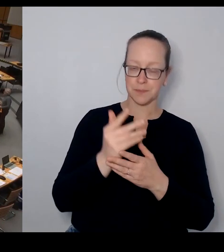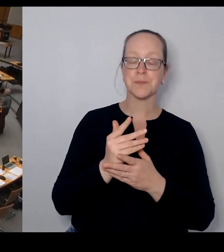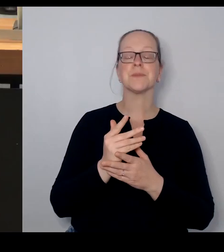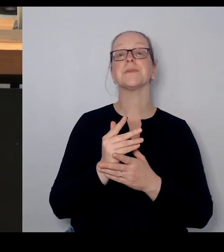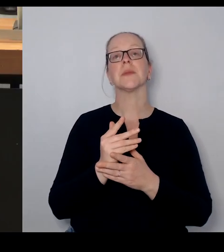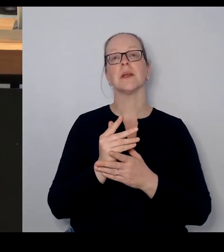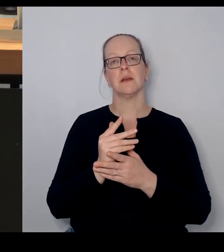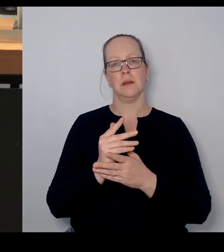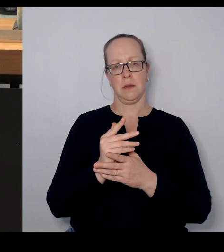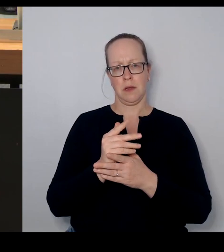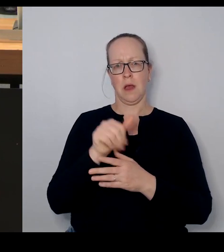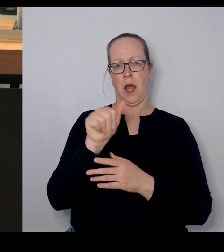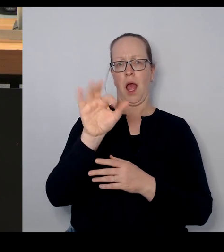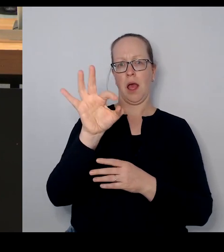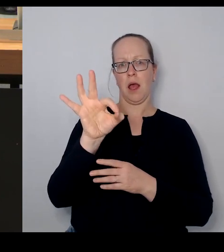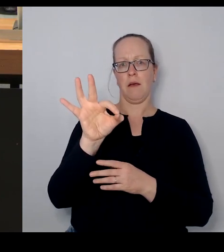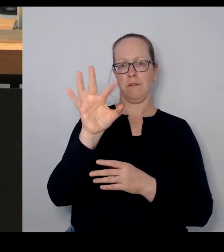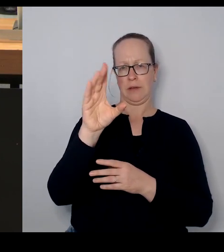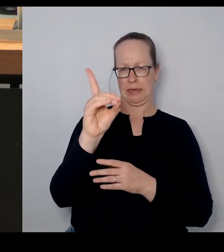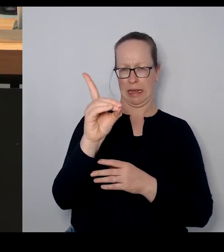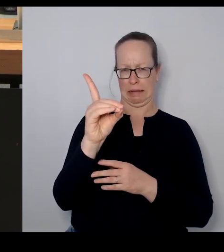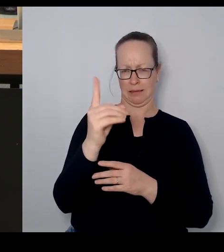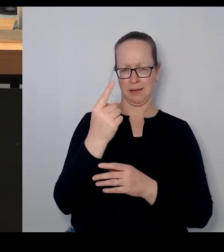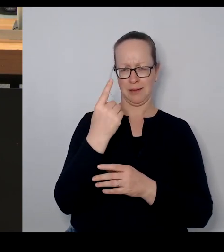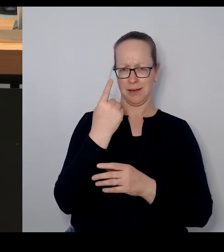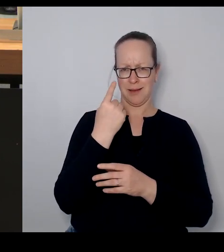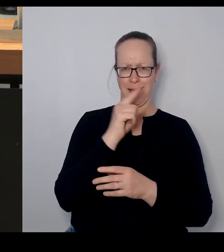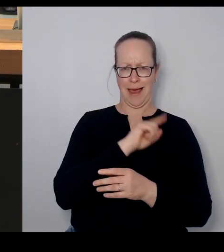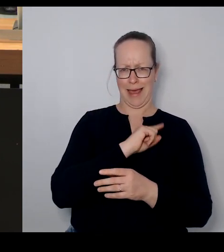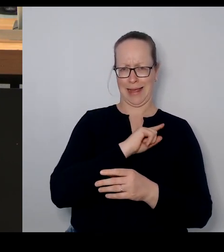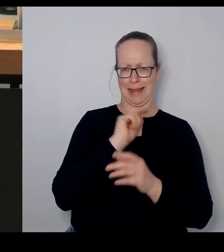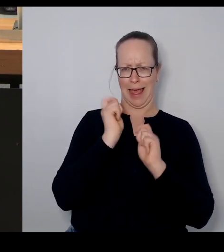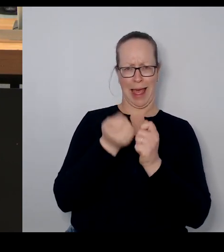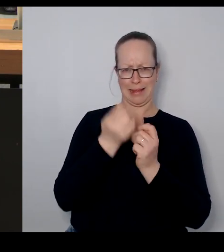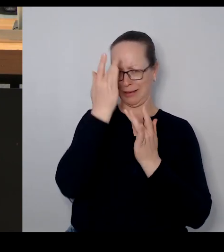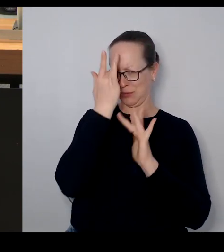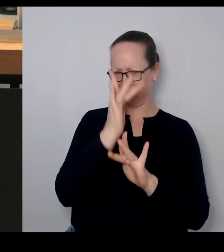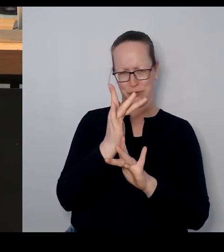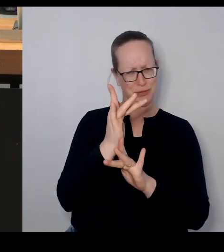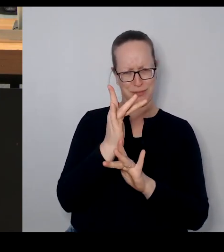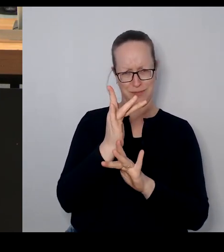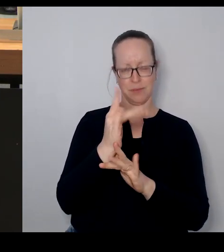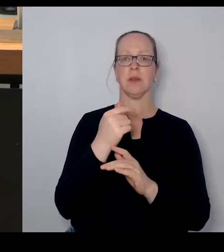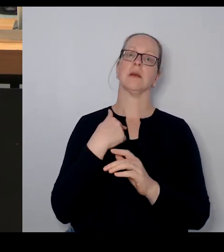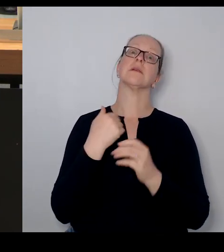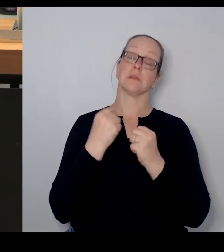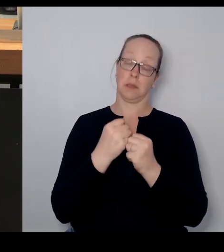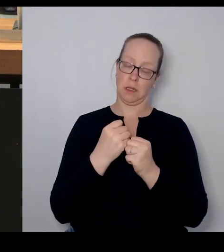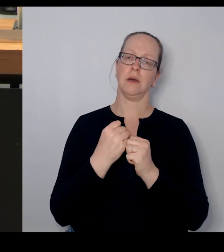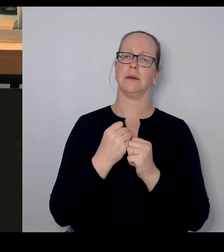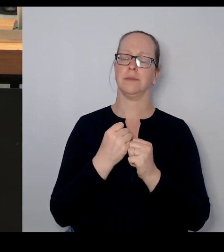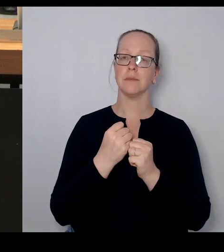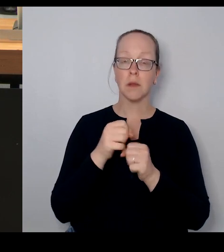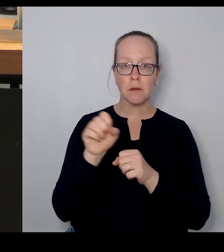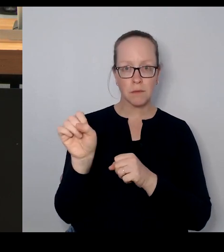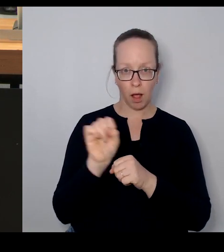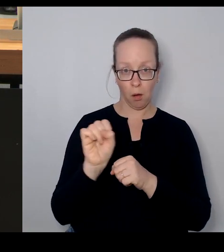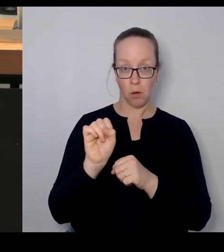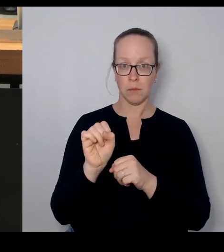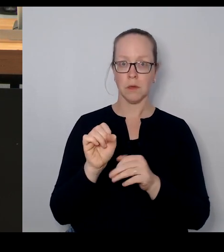Und zwar deswegen, weil. Sie hat zwar hier viel von missbräuchlich usw geredet, aber wenn man in das Gesetz rein